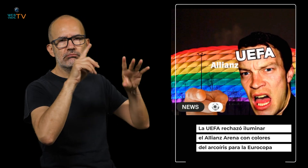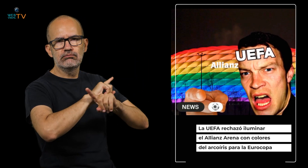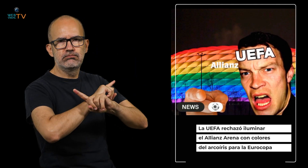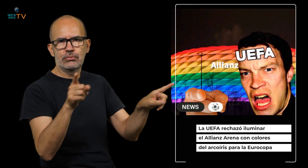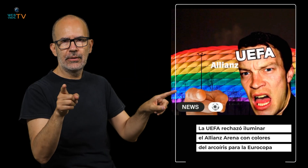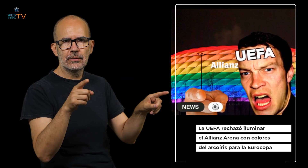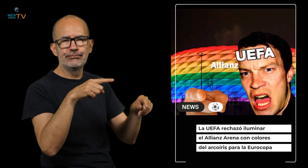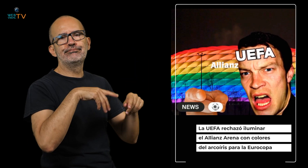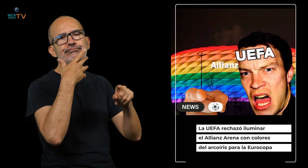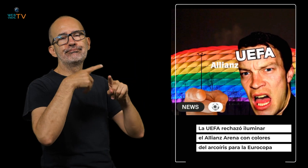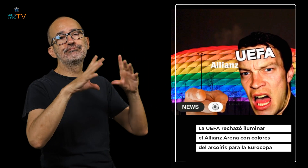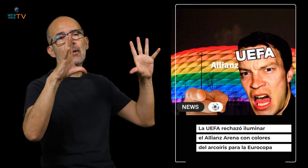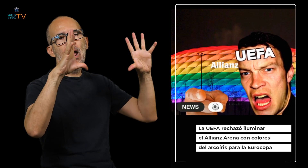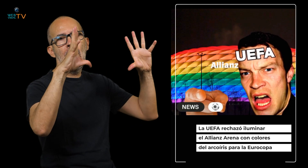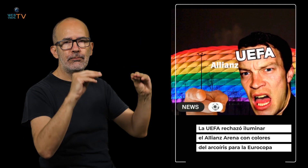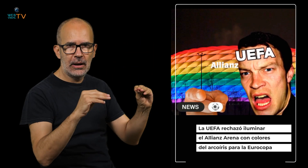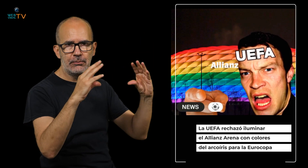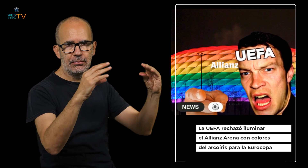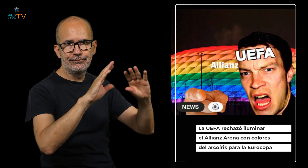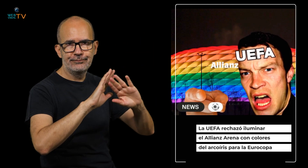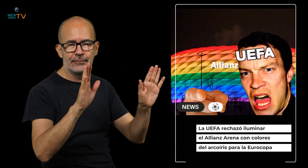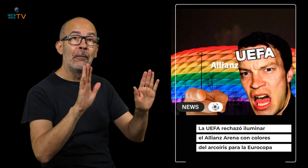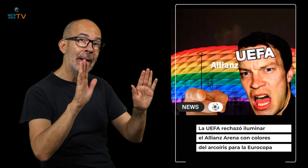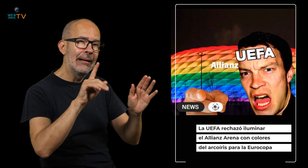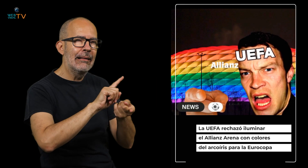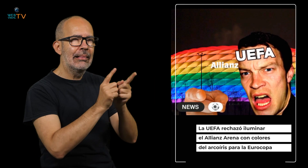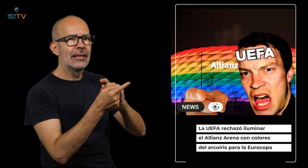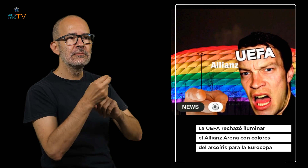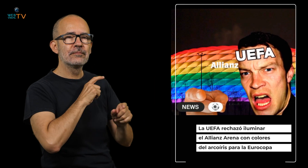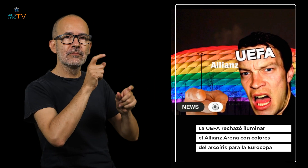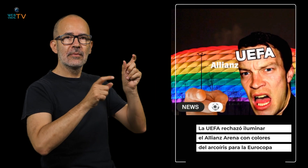mientras se estén jugando allí los partidos de la actual Eurocopa, así que el Allianz se vió obligado a apagar su iluminación.